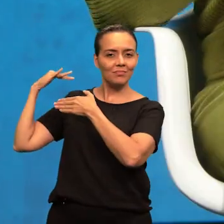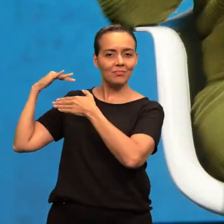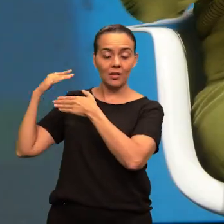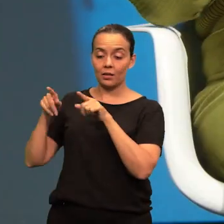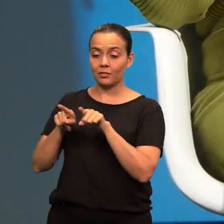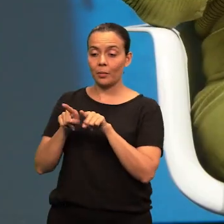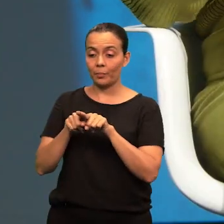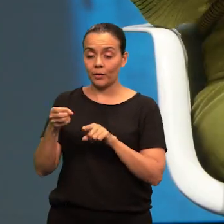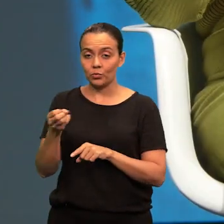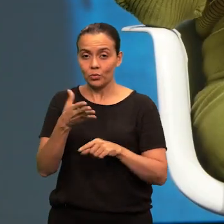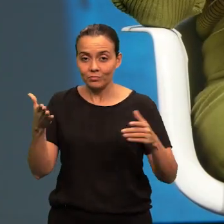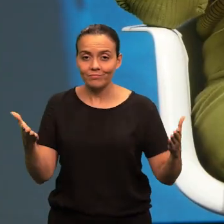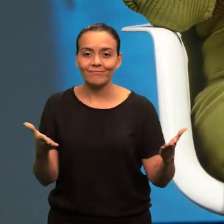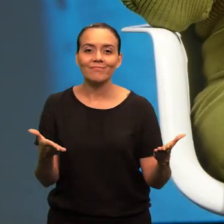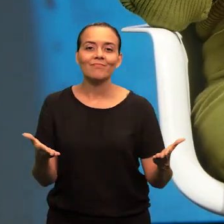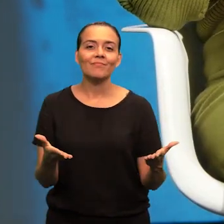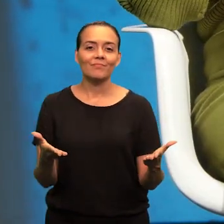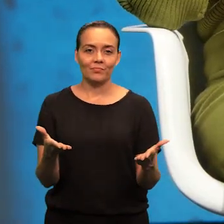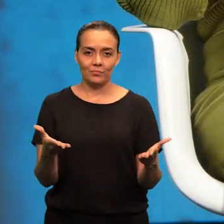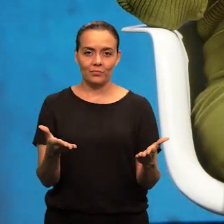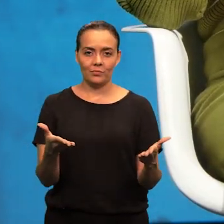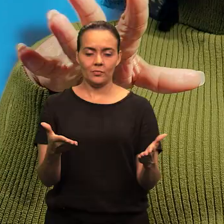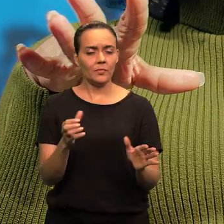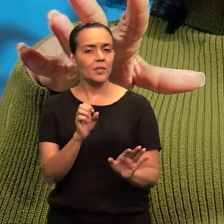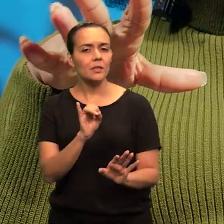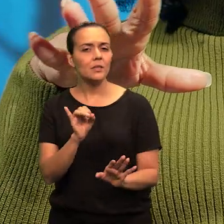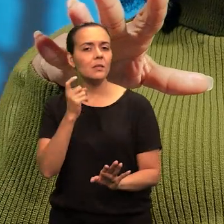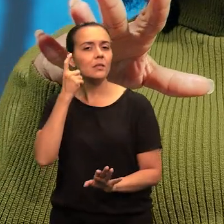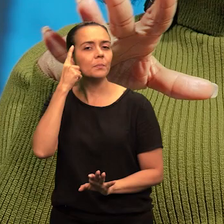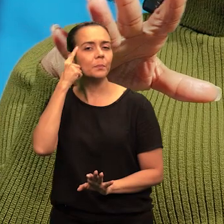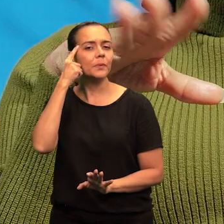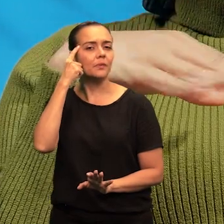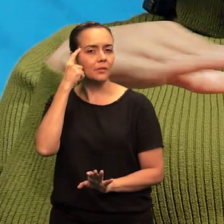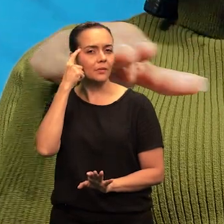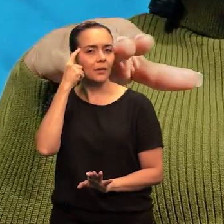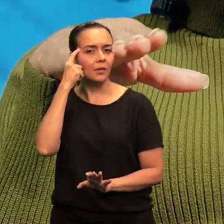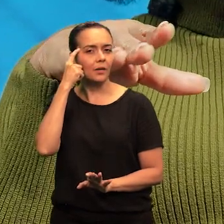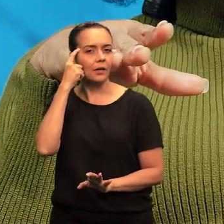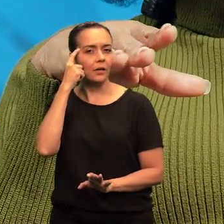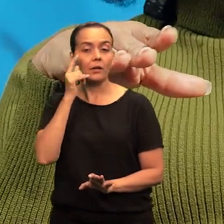Isso é um ponto, que eu acho que eu puxo um fio, se a gente pensar